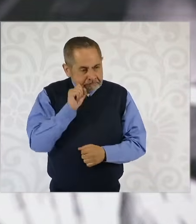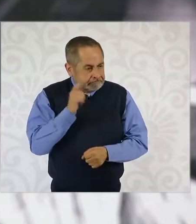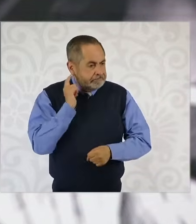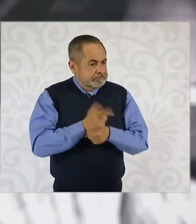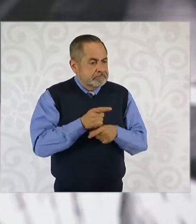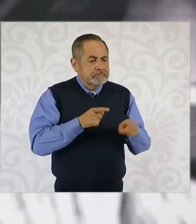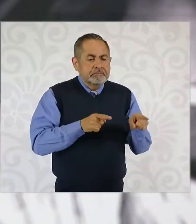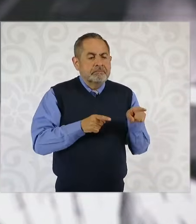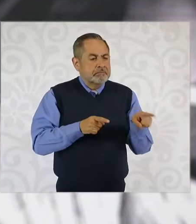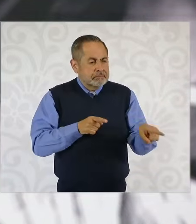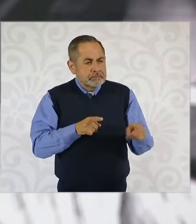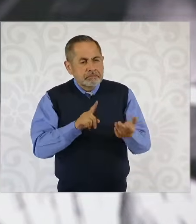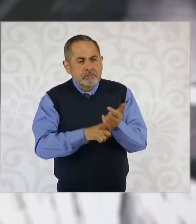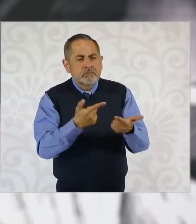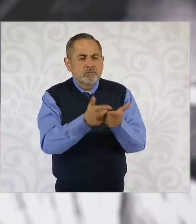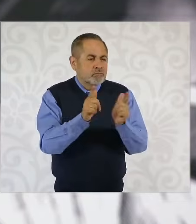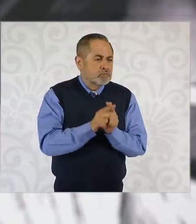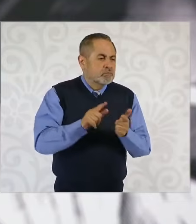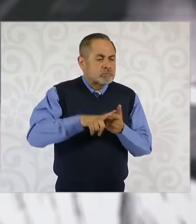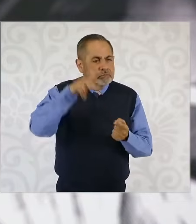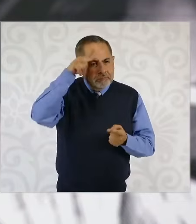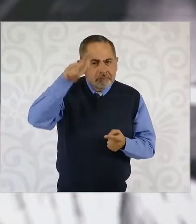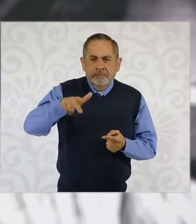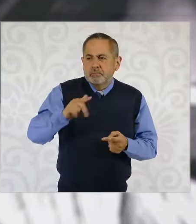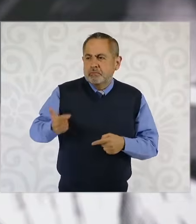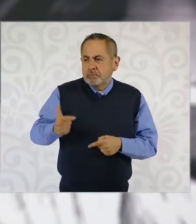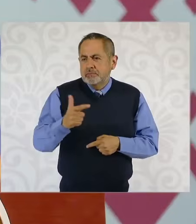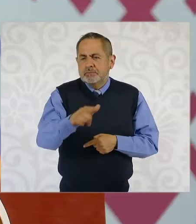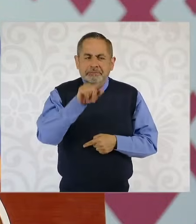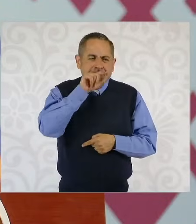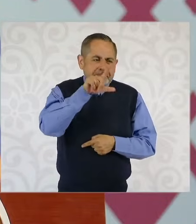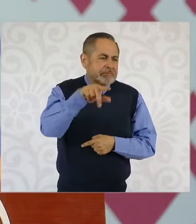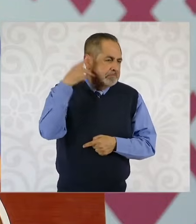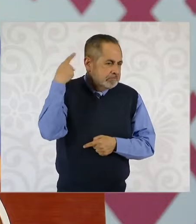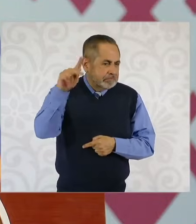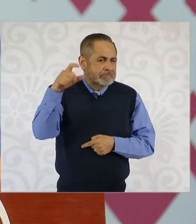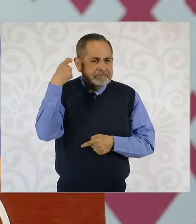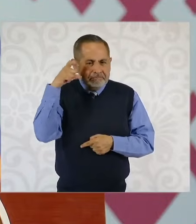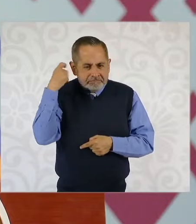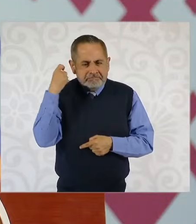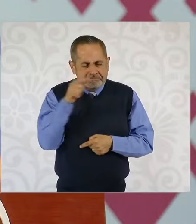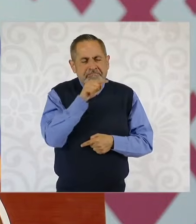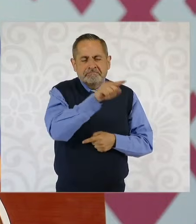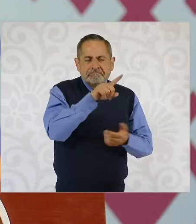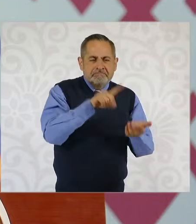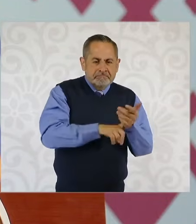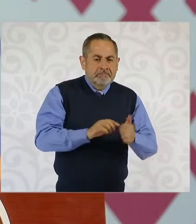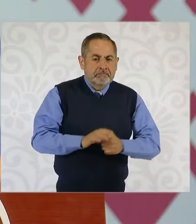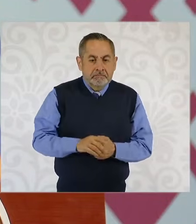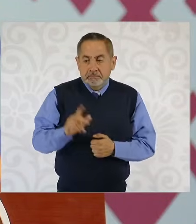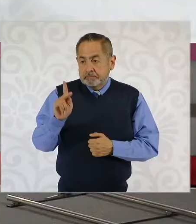delictivas en Hidalgo Guanajuato Jalisco Puebla y Querétaro Pemex no trabaja solo Pemex trabaja